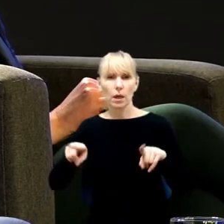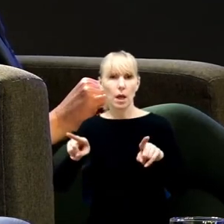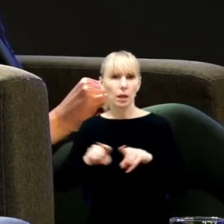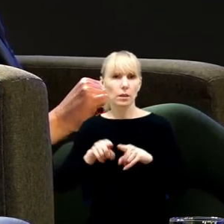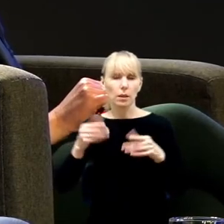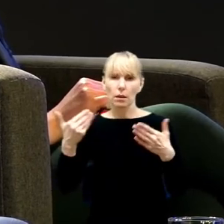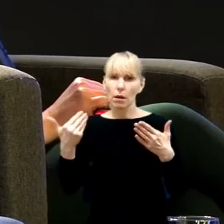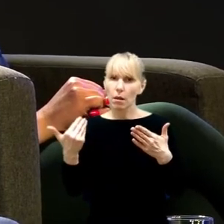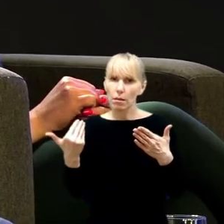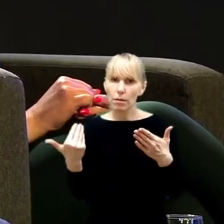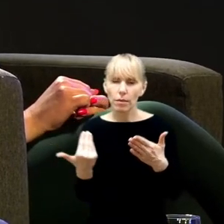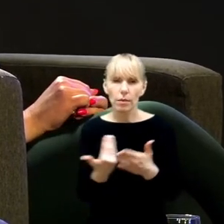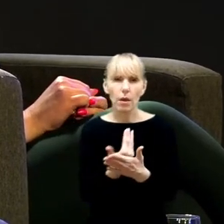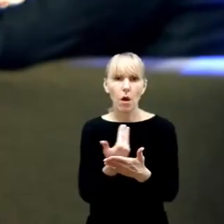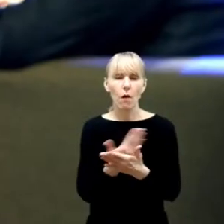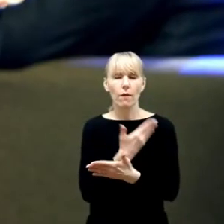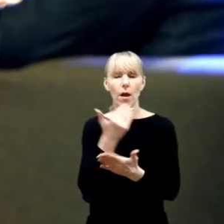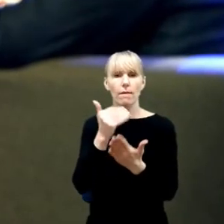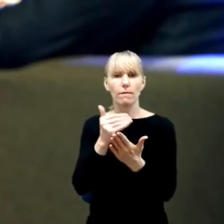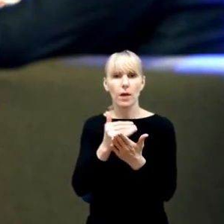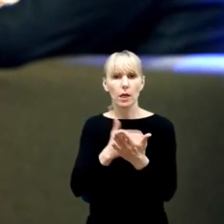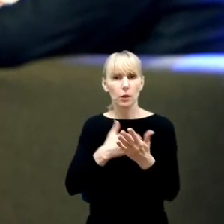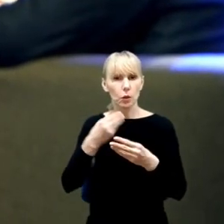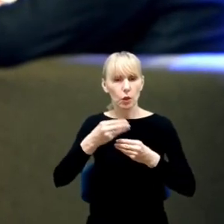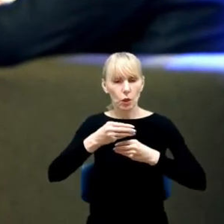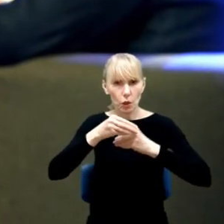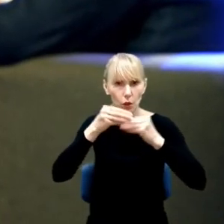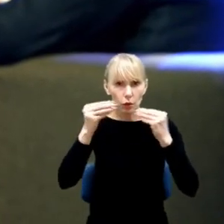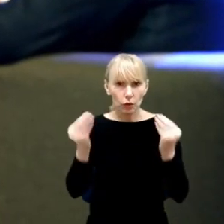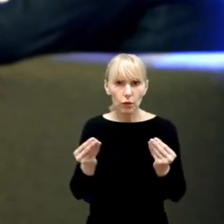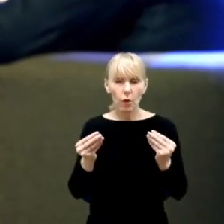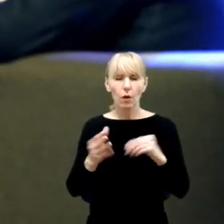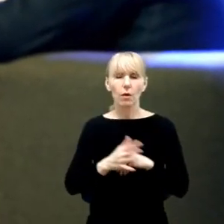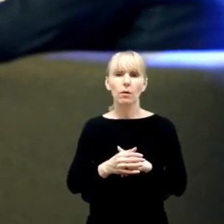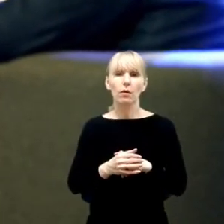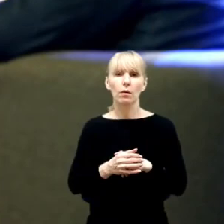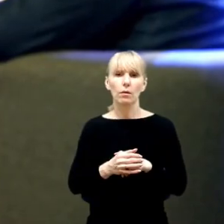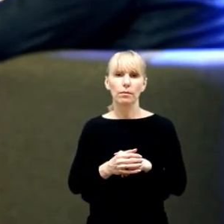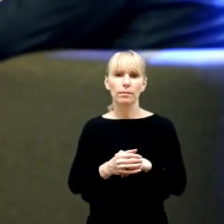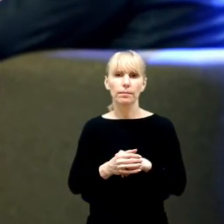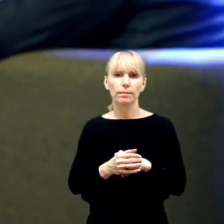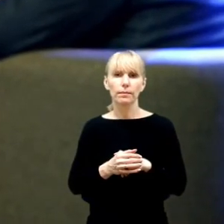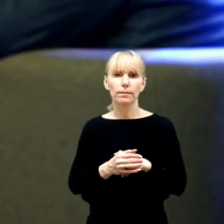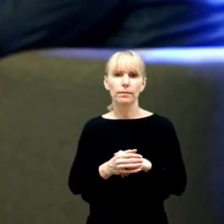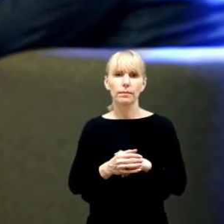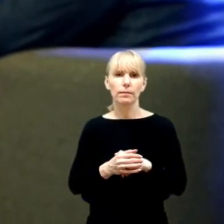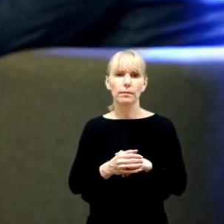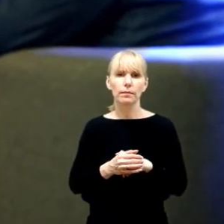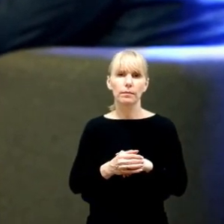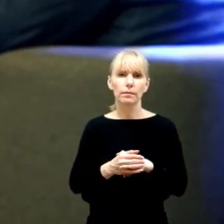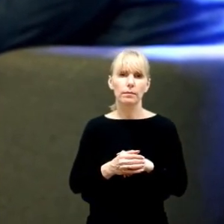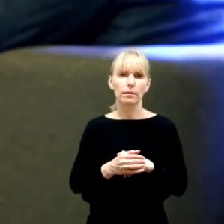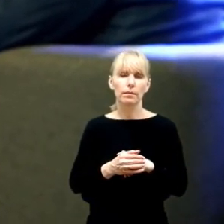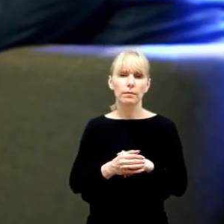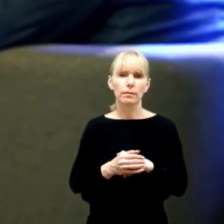tworzenie tych warunków do rozwoju innych sektorów, czy sektora deweloperskiego.